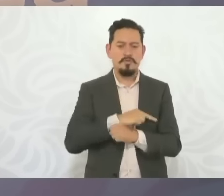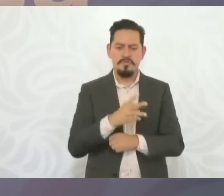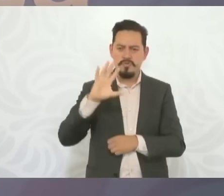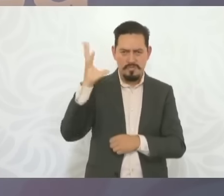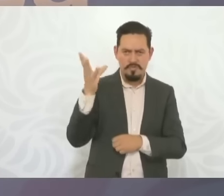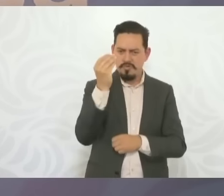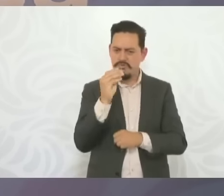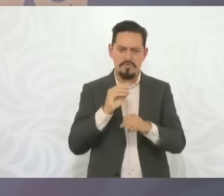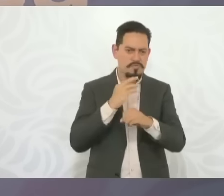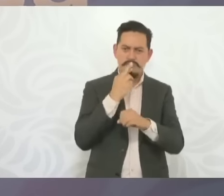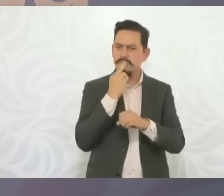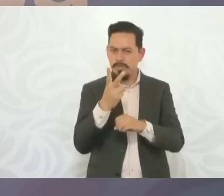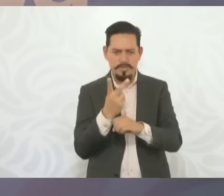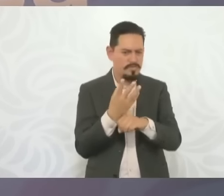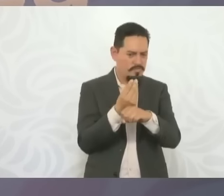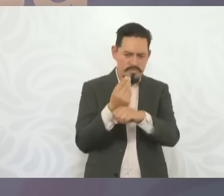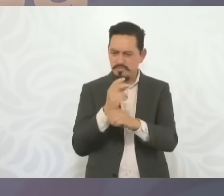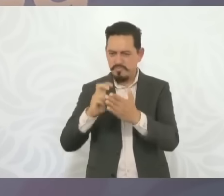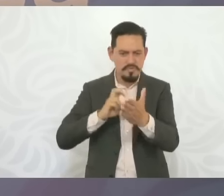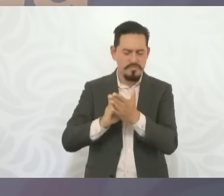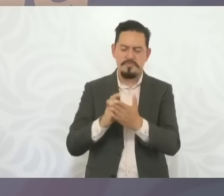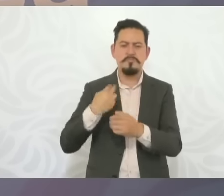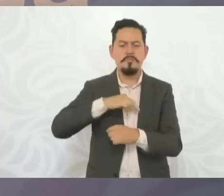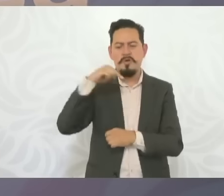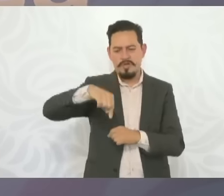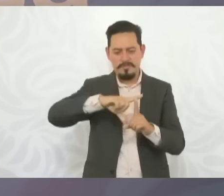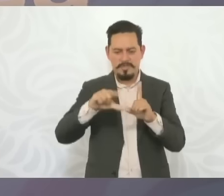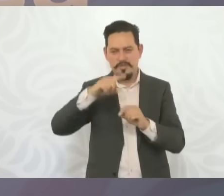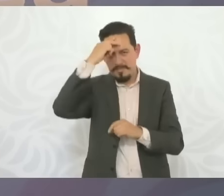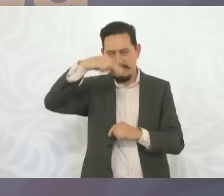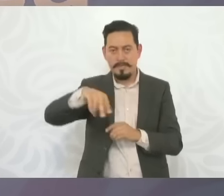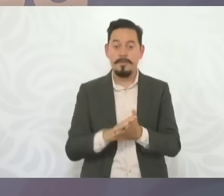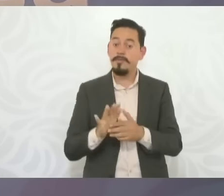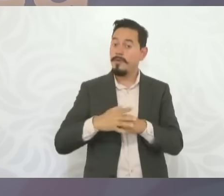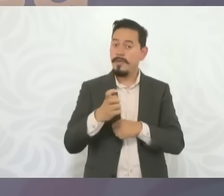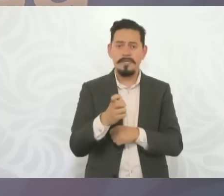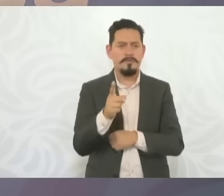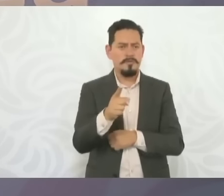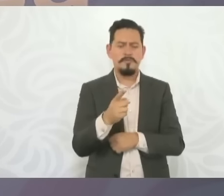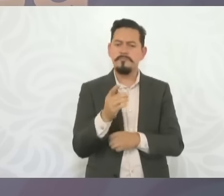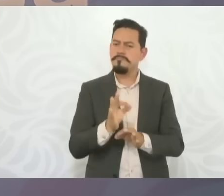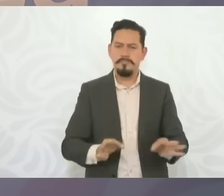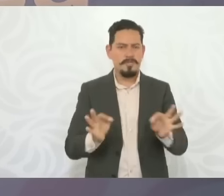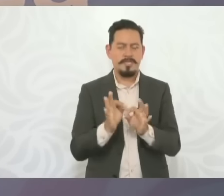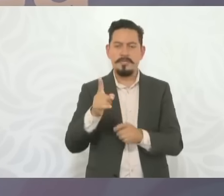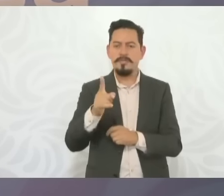nuestras capacidades nacionales. Por eso es muy significativa esta conmemoración hoy. Si bien